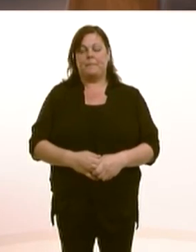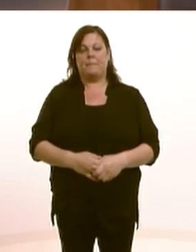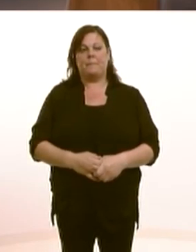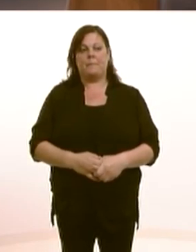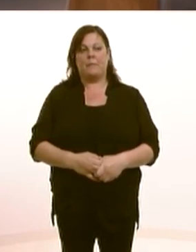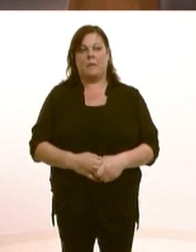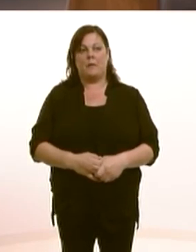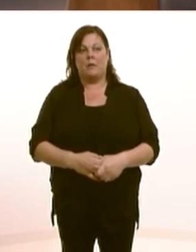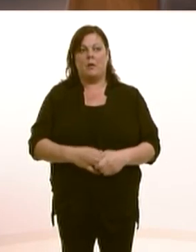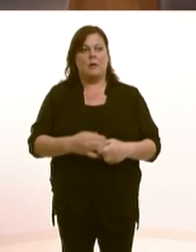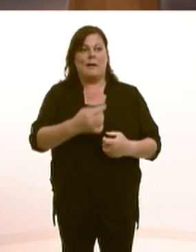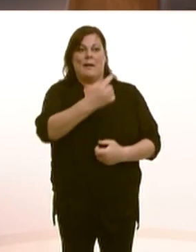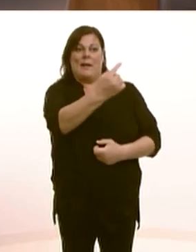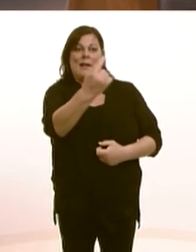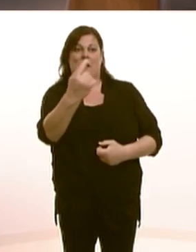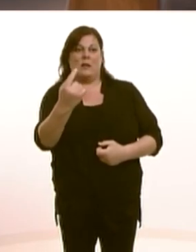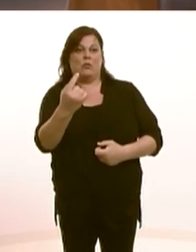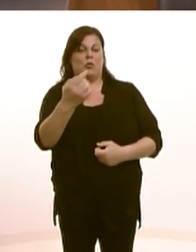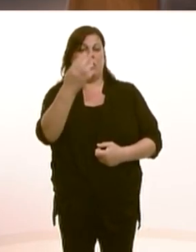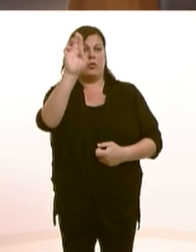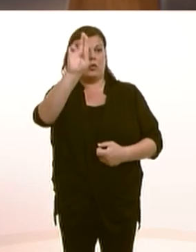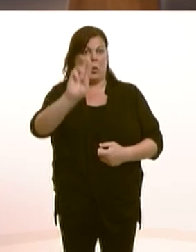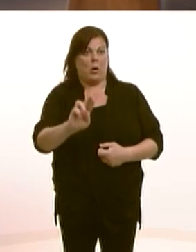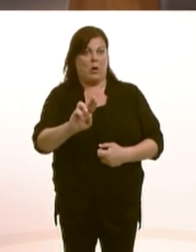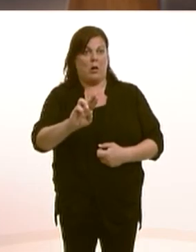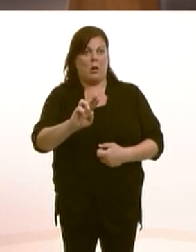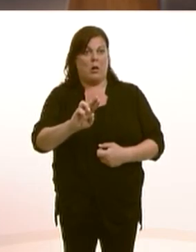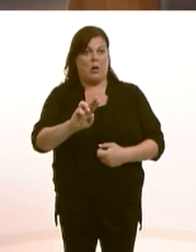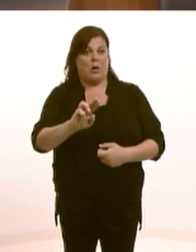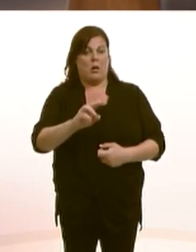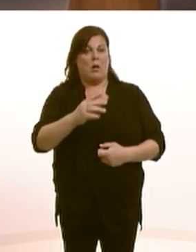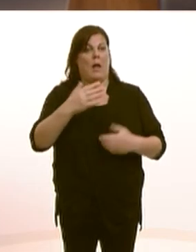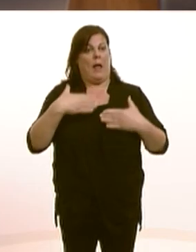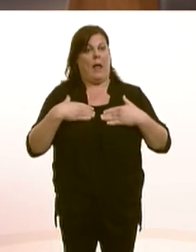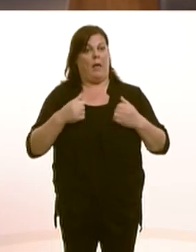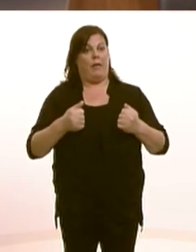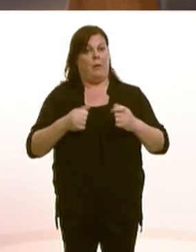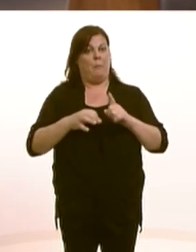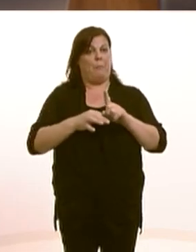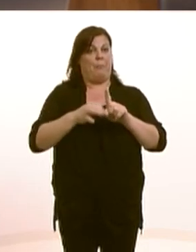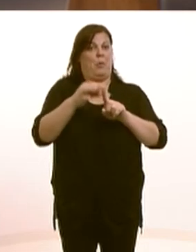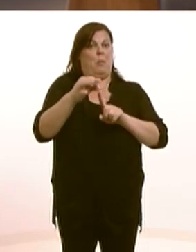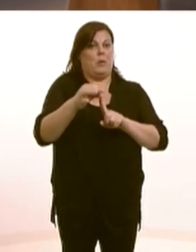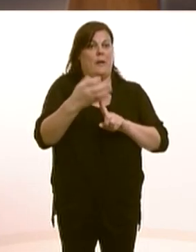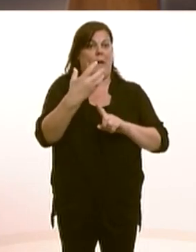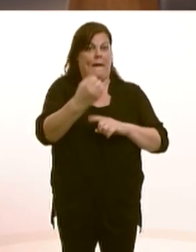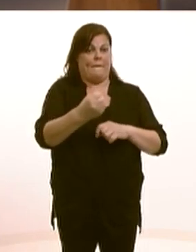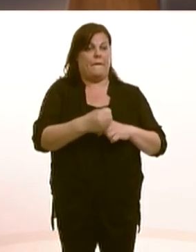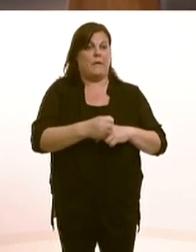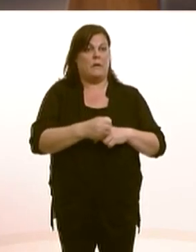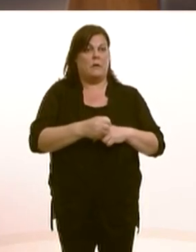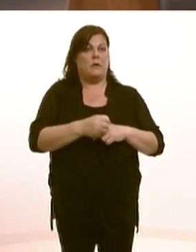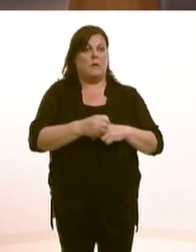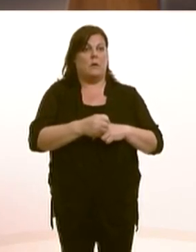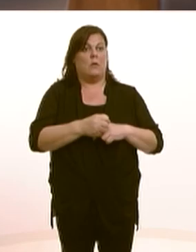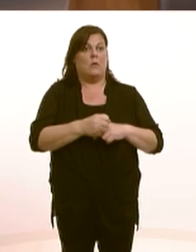Felly, mae gwaith wedi cael ei wneud, ond maeín hollbwysig bod iechyd ac addysg gorfforol yn ganolog, fel y dywedais, iír dyfodol.